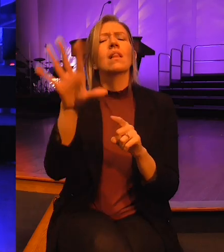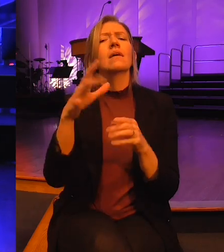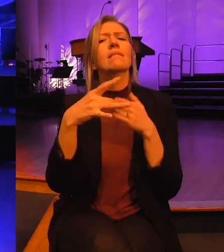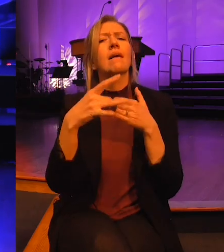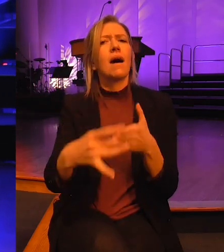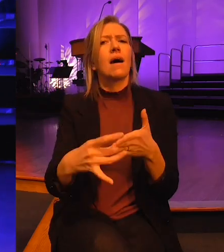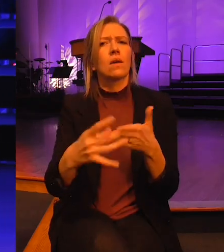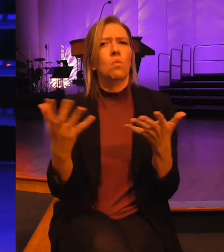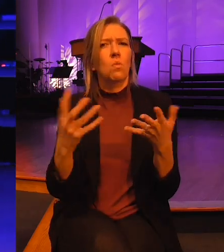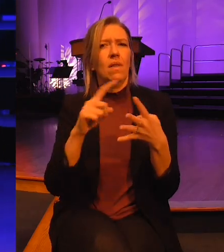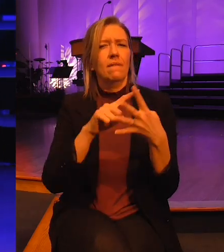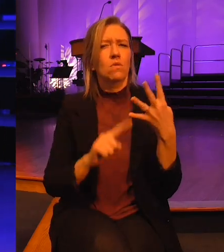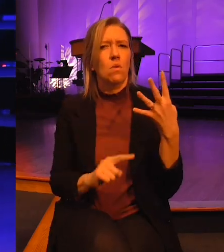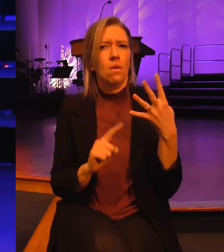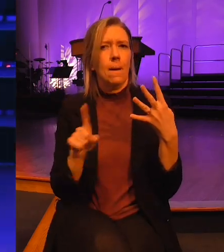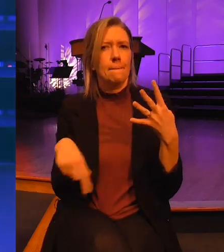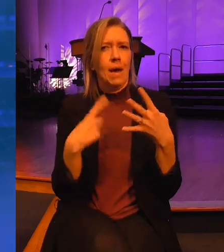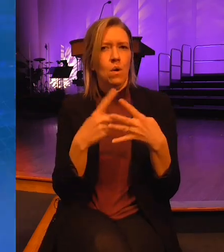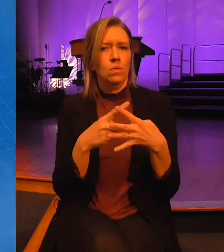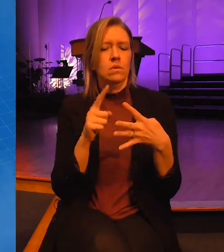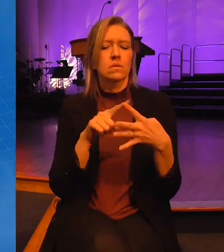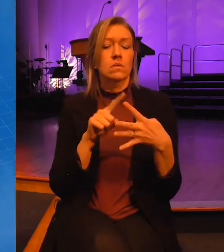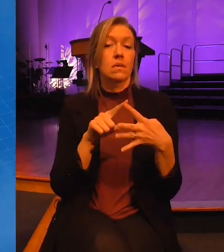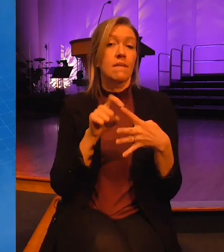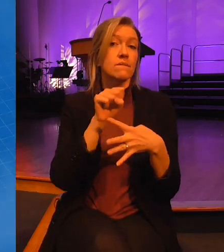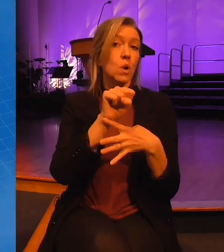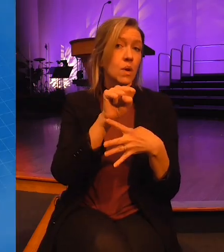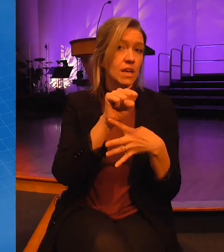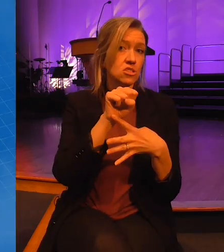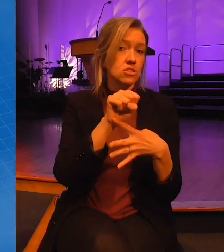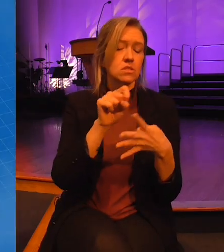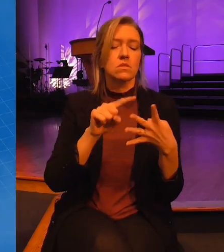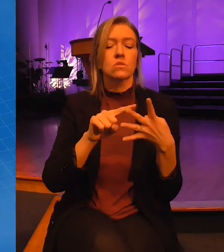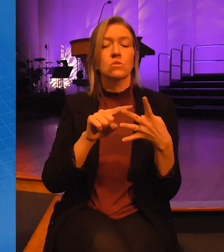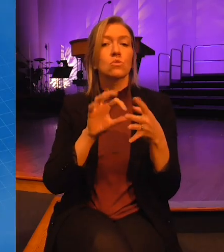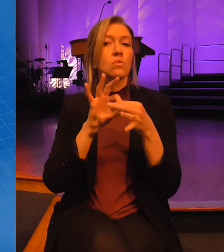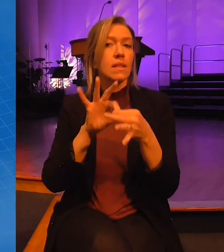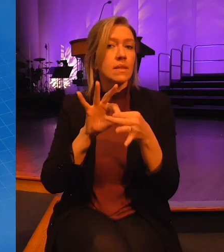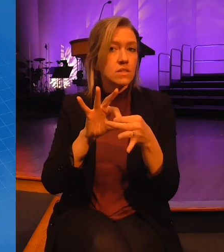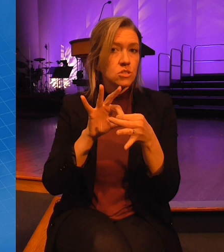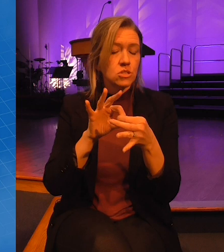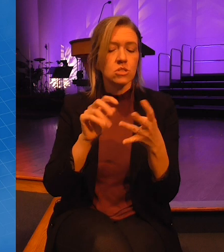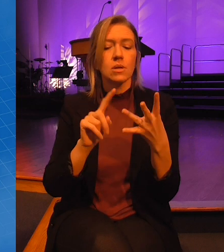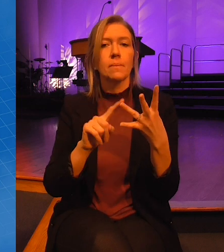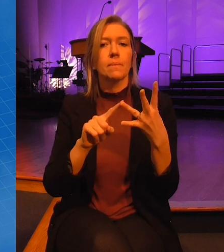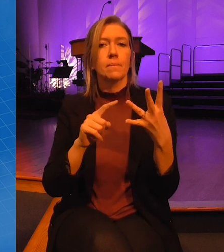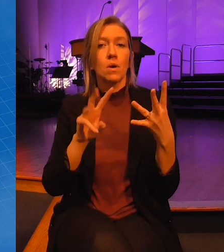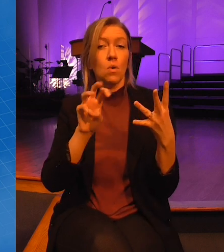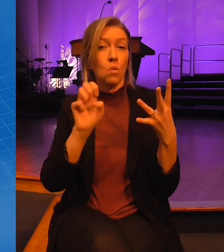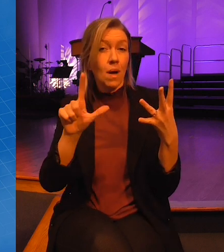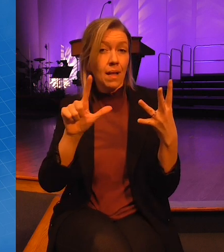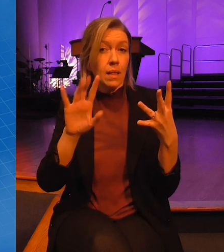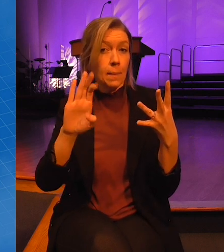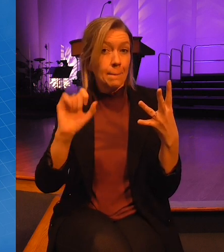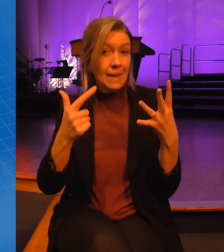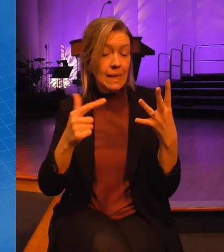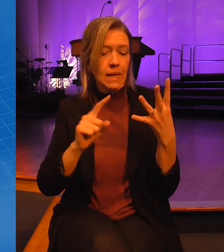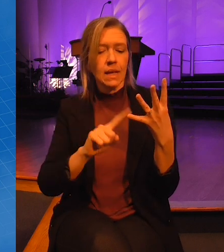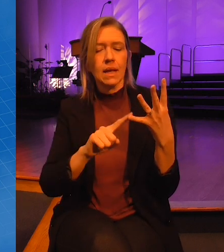aquí son el bienestar de las relaciones vocacionales y el juego basado en lo que eres Si quieres